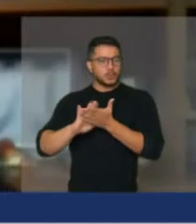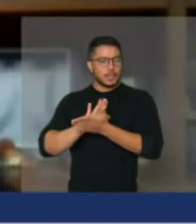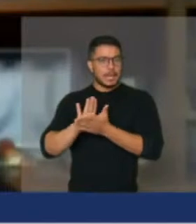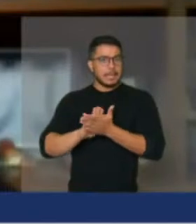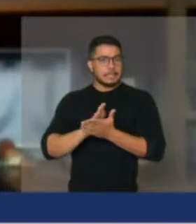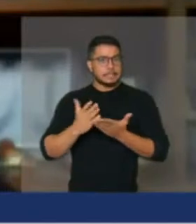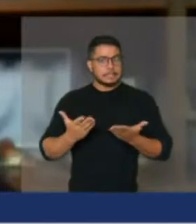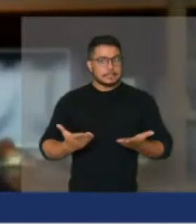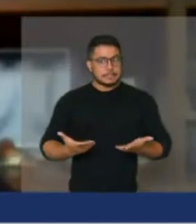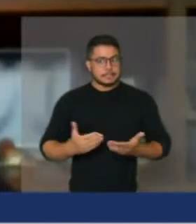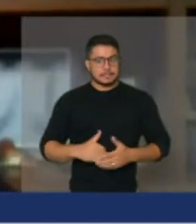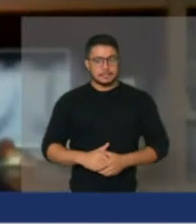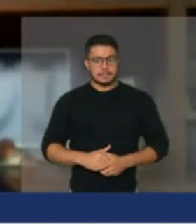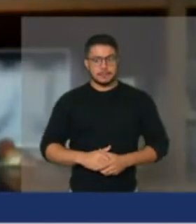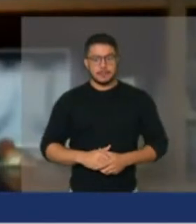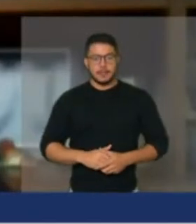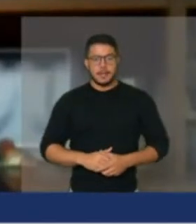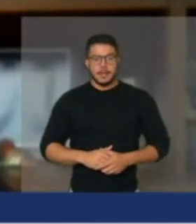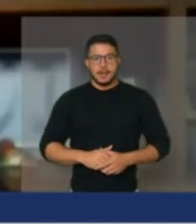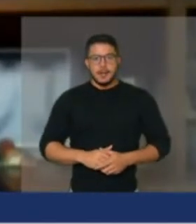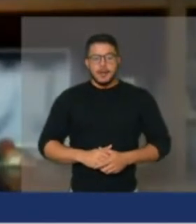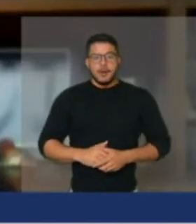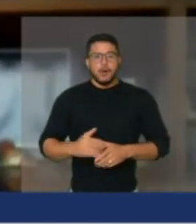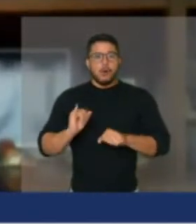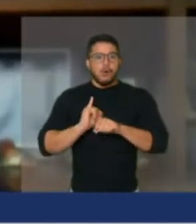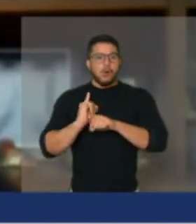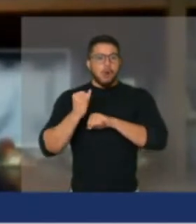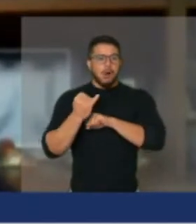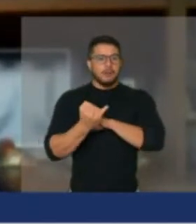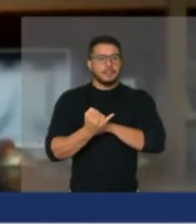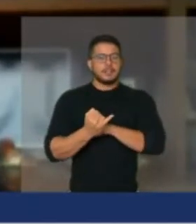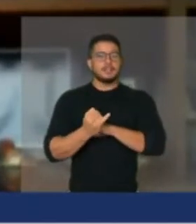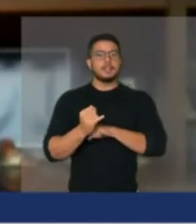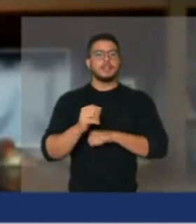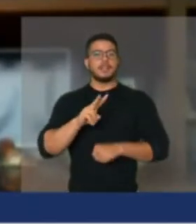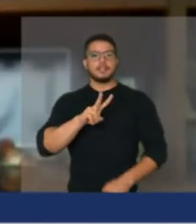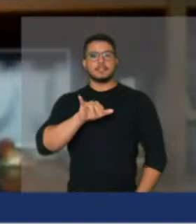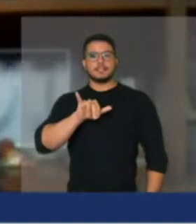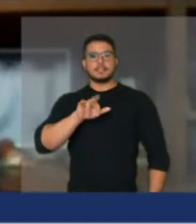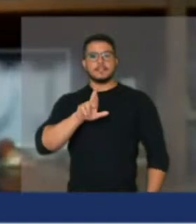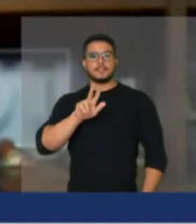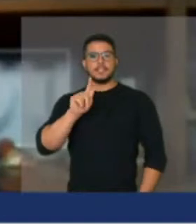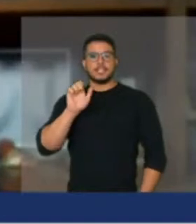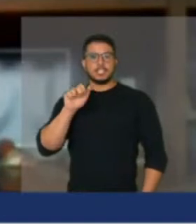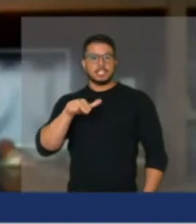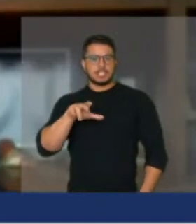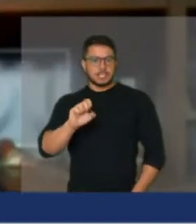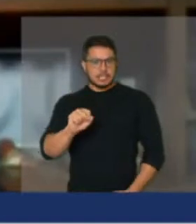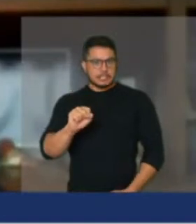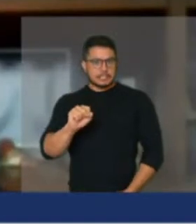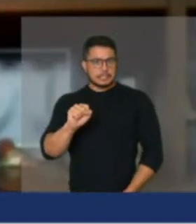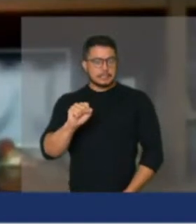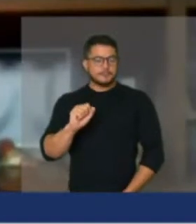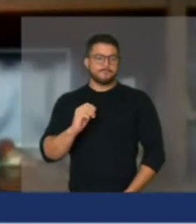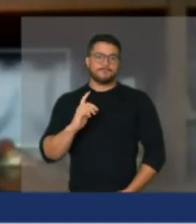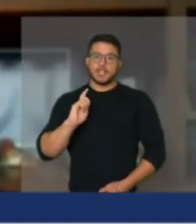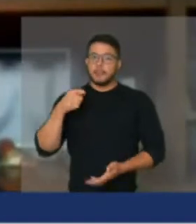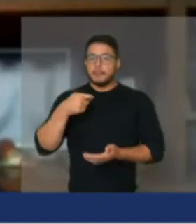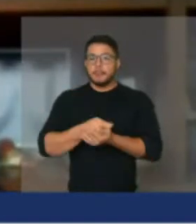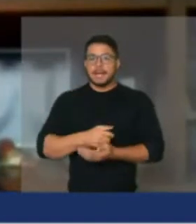FISCAL É O REFÚGIO FISCAL. AS ILHAS VIRGENS BRITÂNICAS COM PAGA ZERO DE IMPOSTO E NESSE PERÍODO ELE CHEGOU A FALAR QUE O DÓLAR ESTAR ALTO